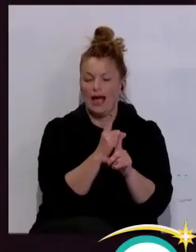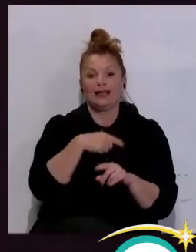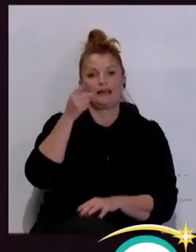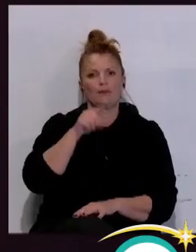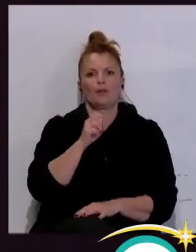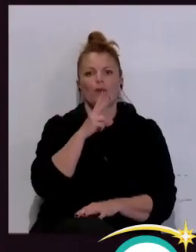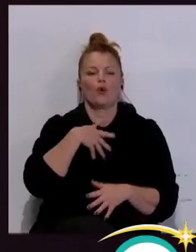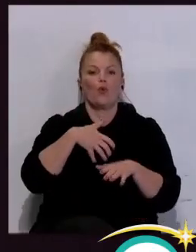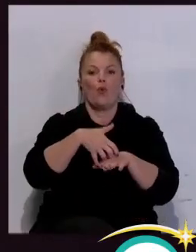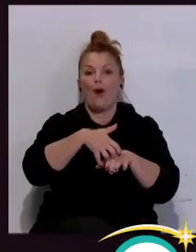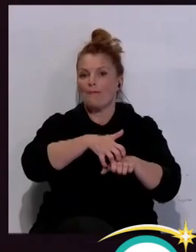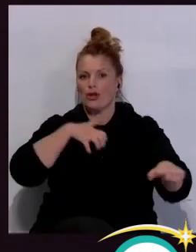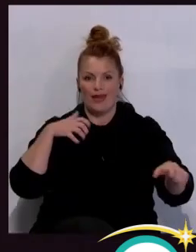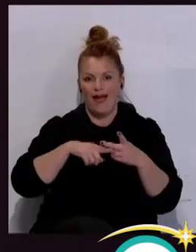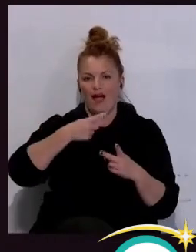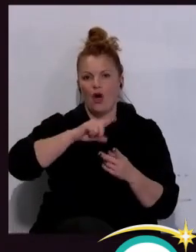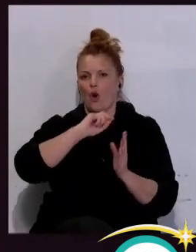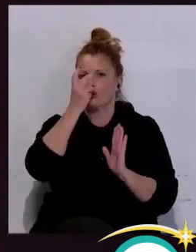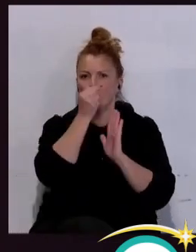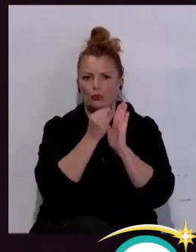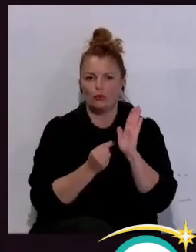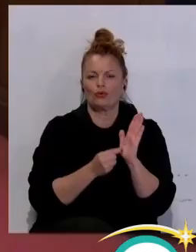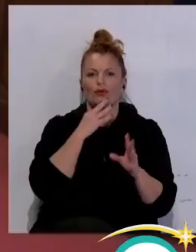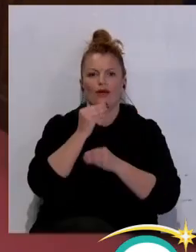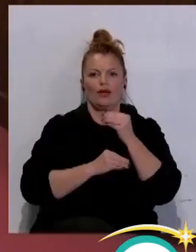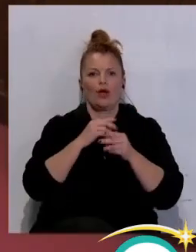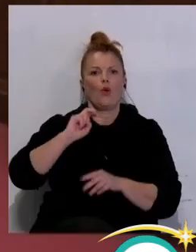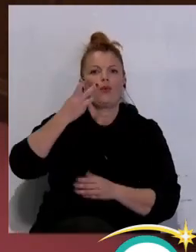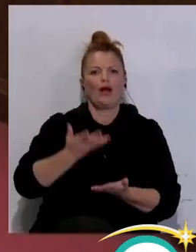unanimidad se ha aprobado otros puntos como La retirada de la única oferta presentada y